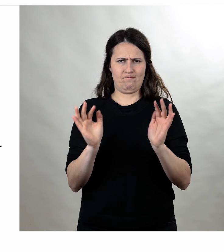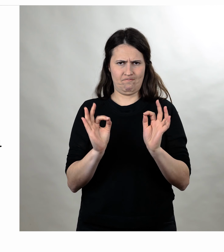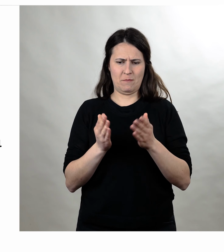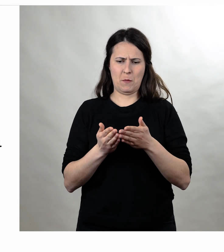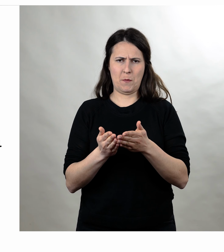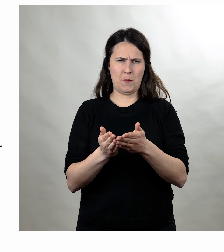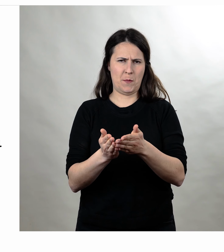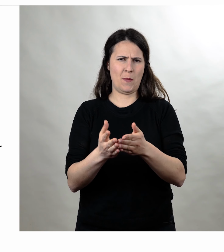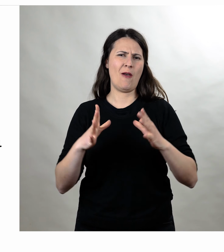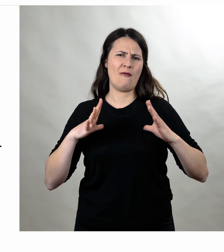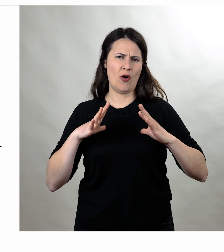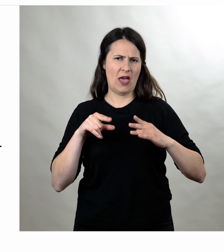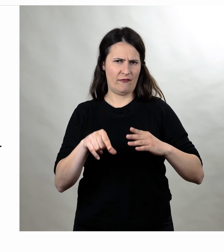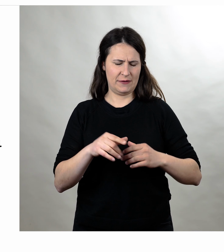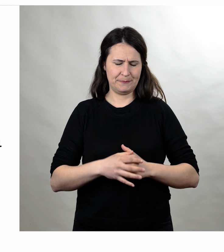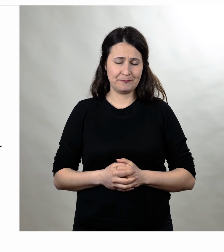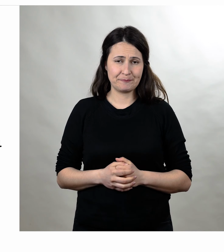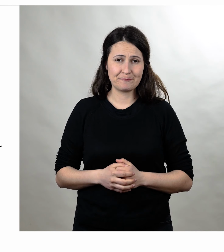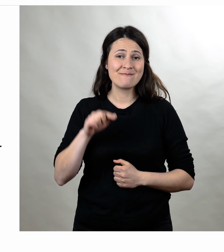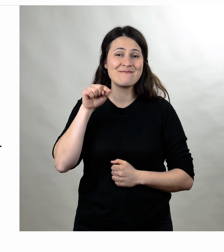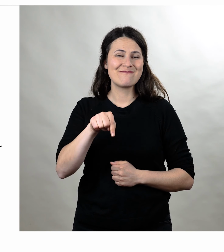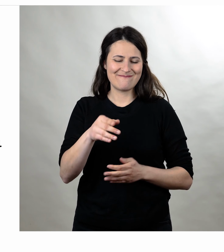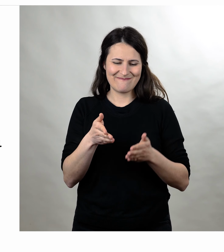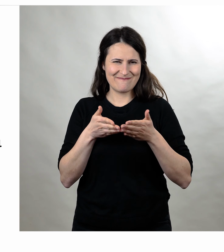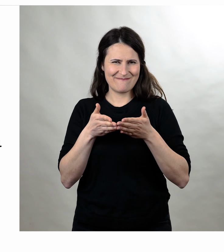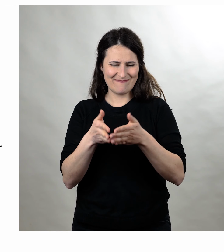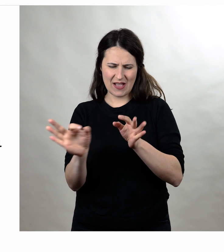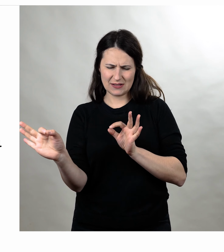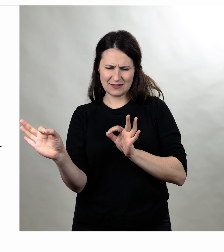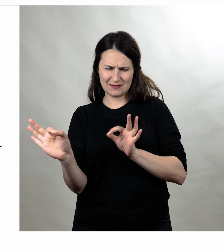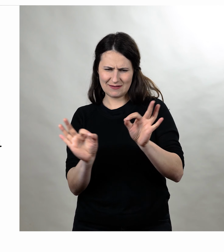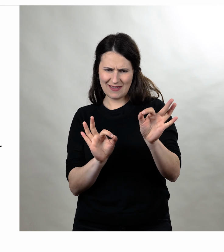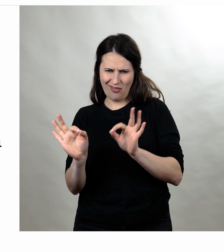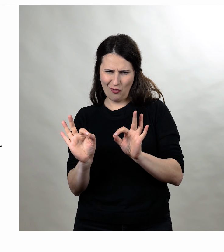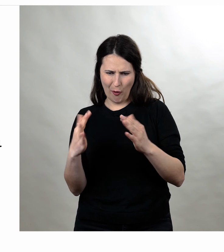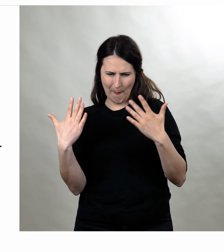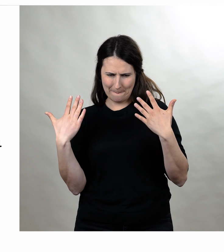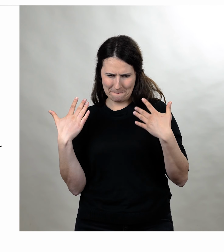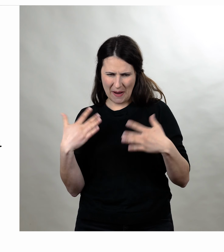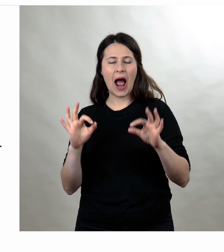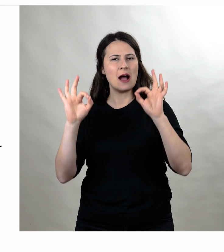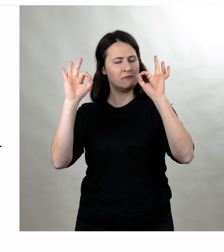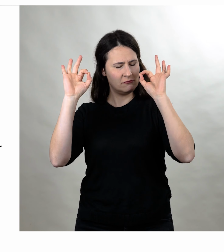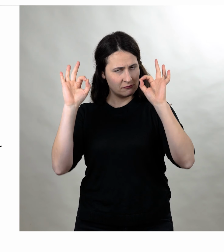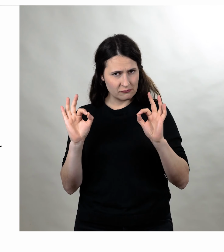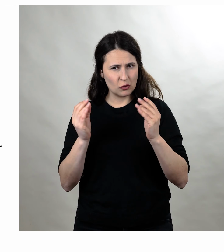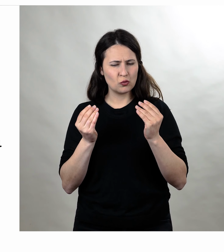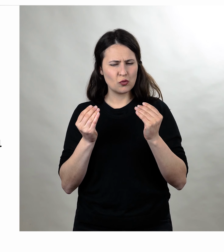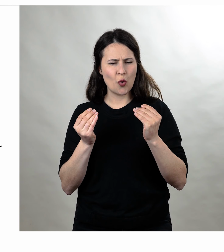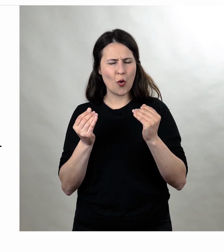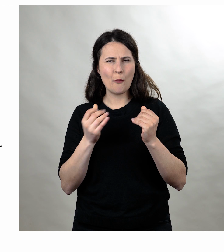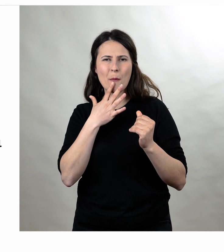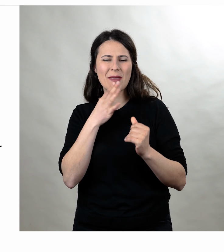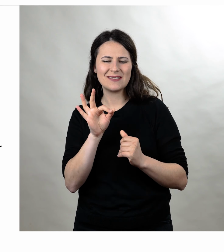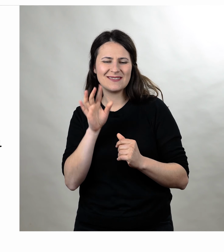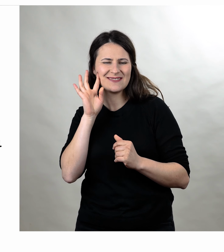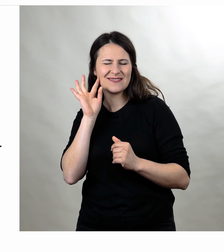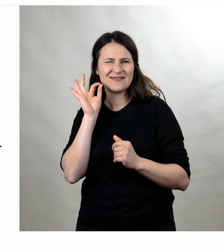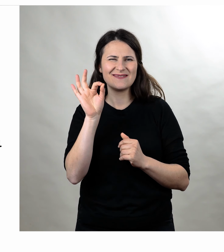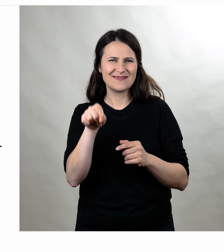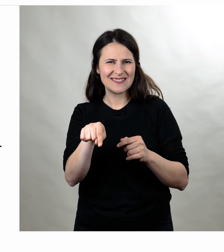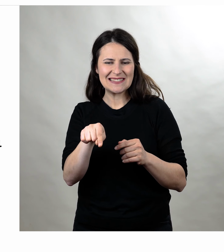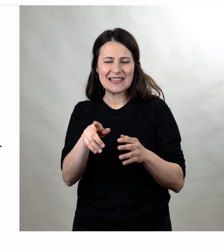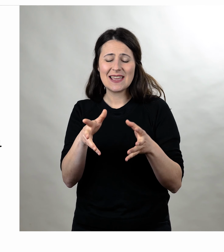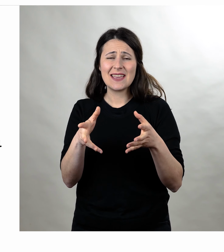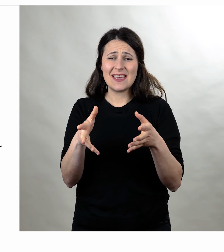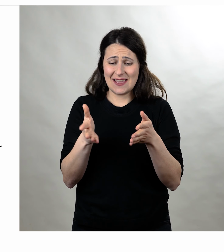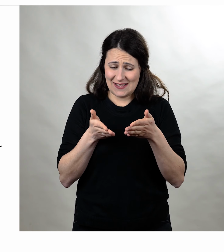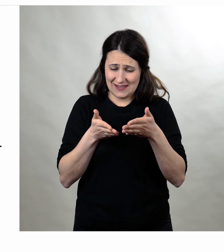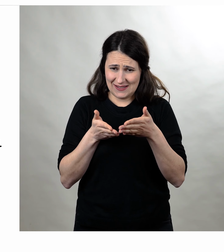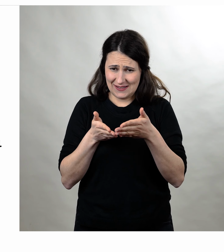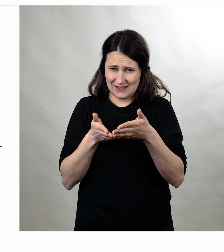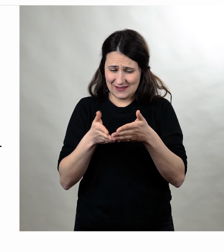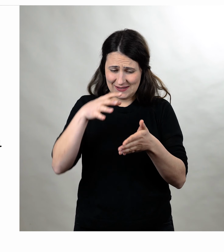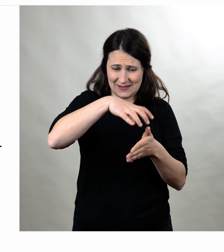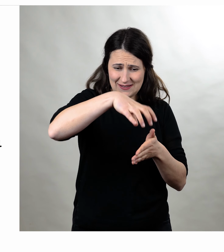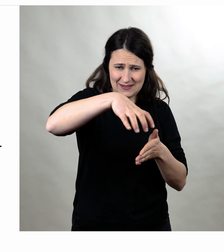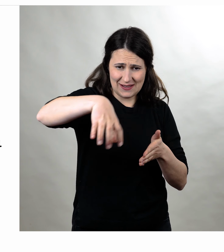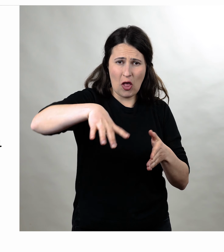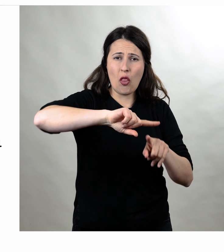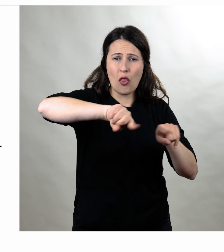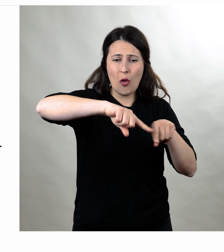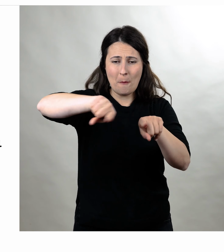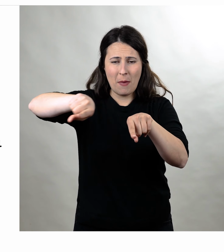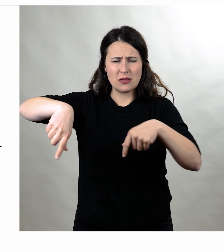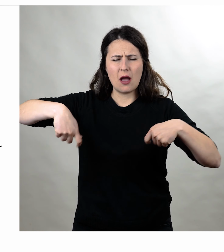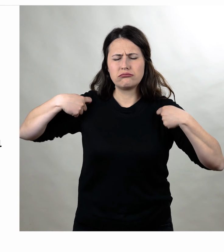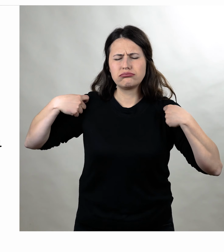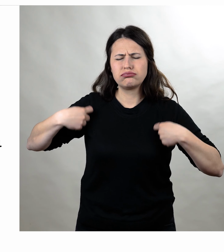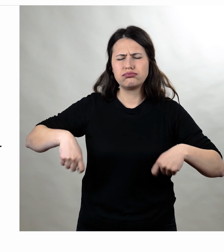Τα πλοία αυτά είναι σχεδιασμένα με τέτοιο τρόπο, έτσι ώστε σχεδόν όλες οι σουίτες τους να διαθέτουν μπαλκόνι.